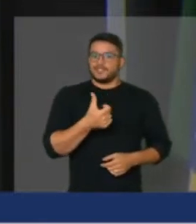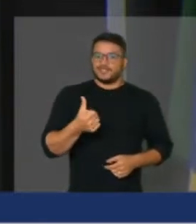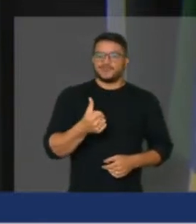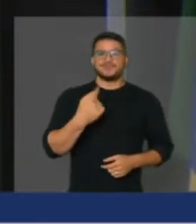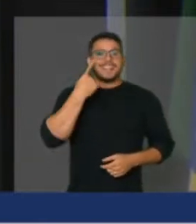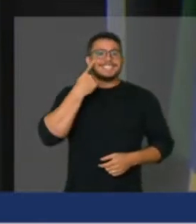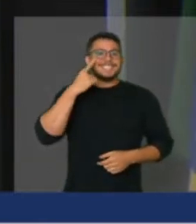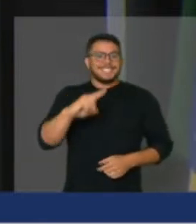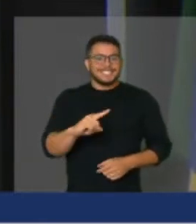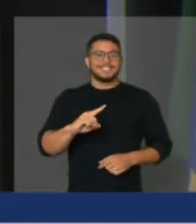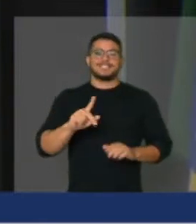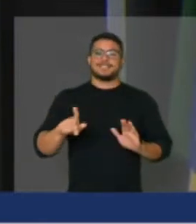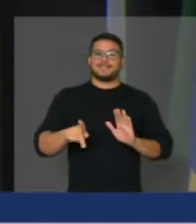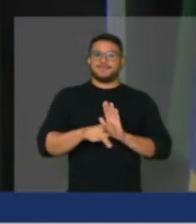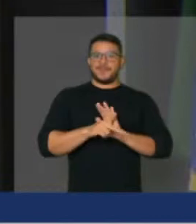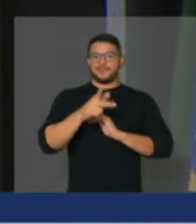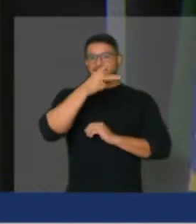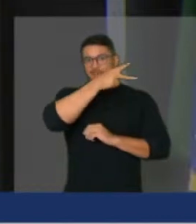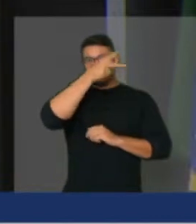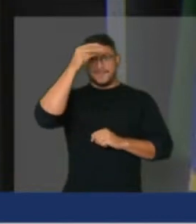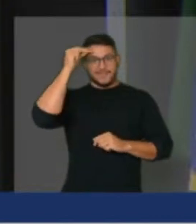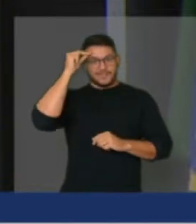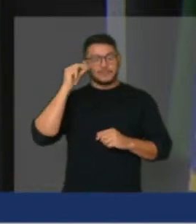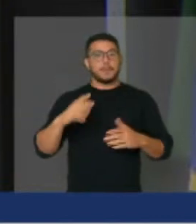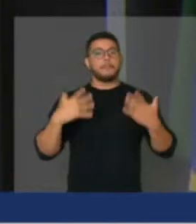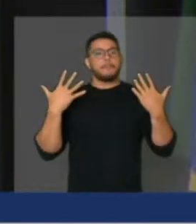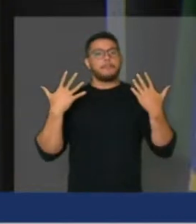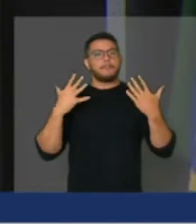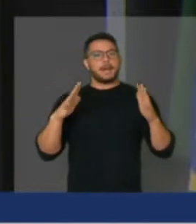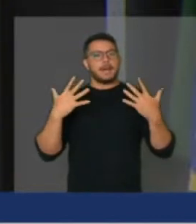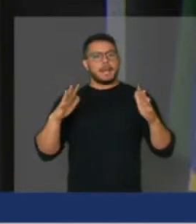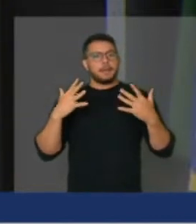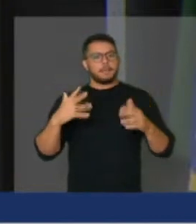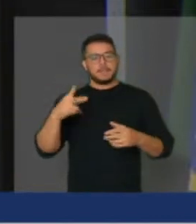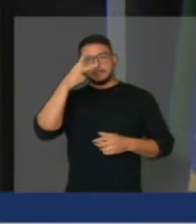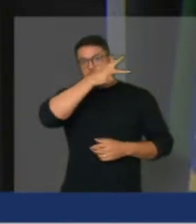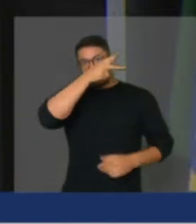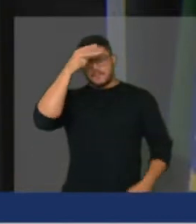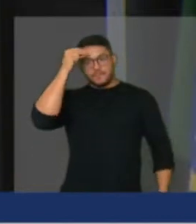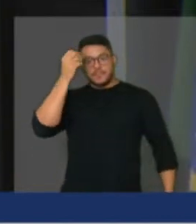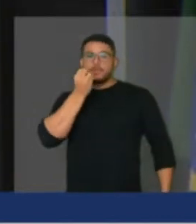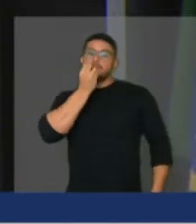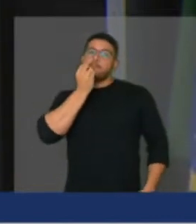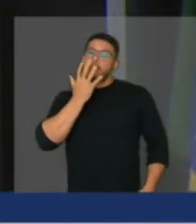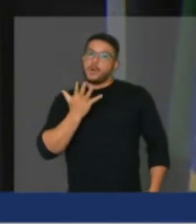TÊM A MINHA CONSIDERAÇÃO, PARABENIZAR OS BONS PREFEITOS, PELO TRABALHO EXCELENTE QUE